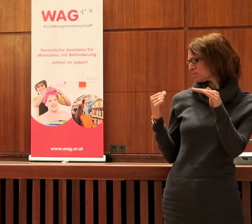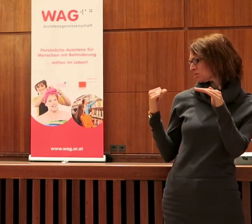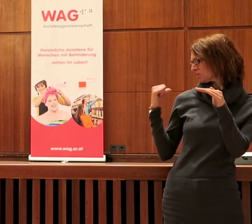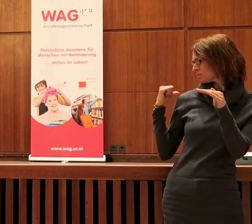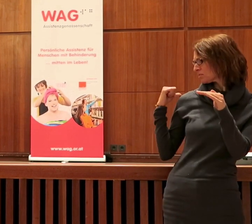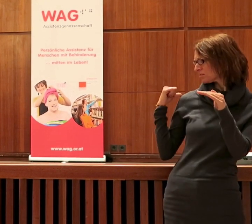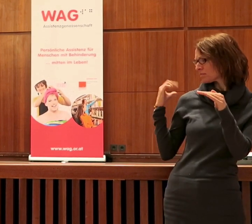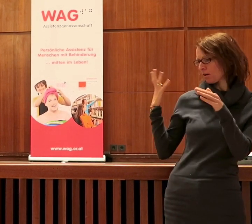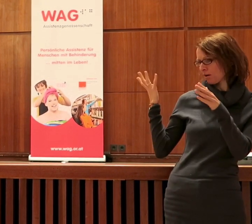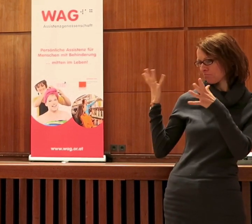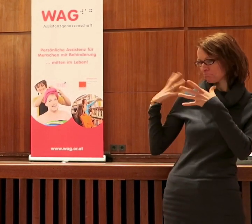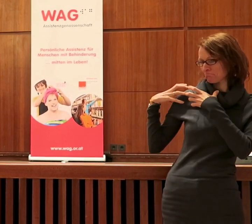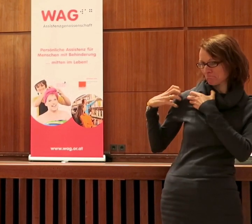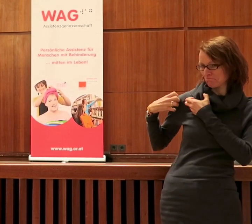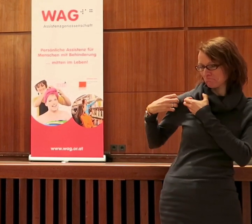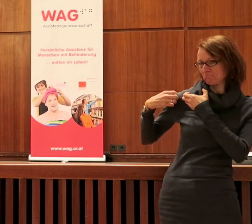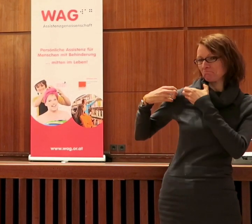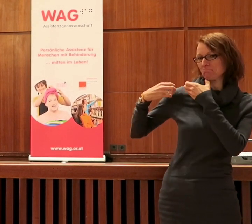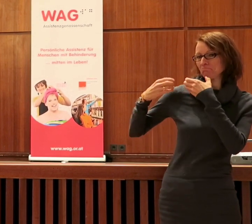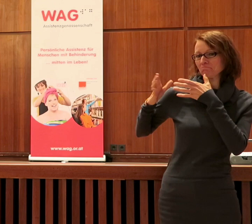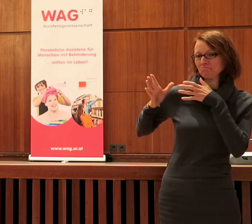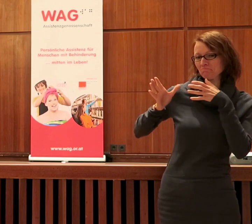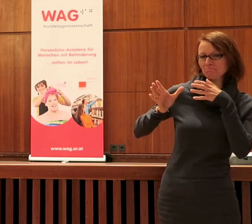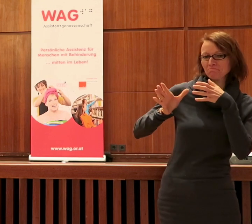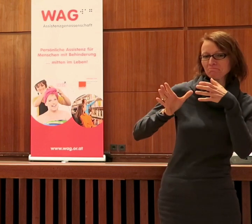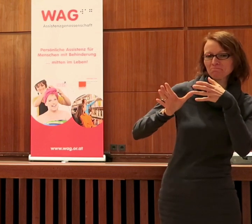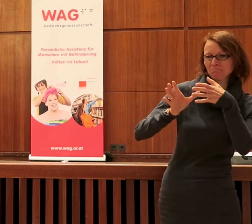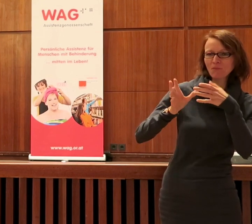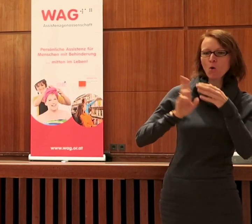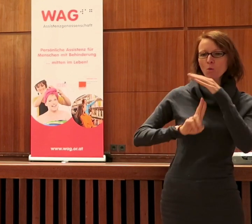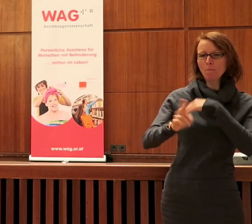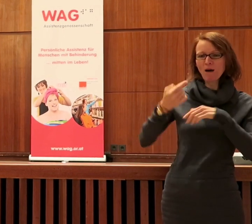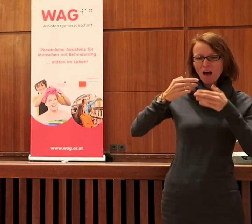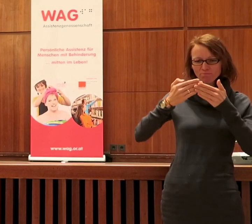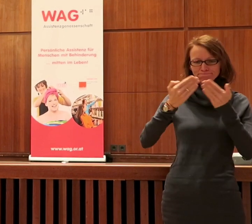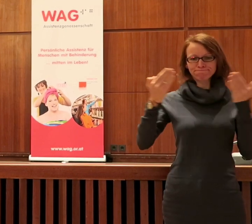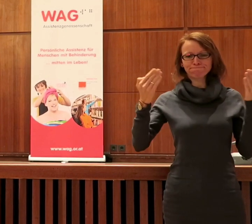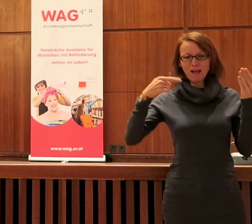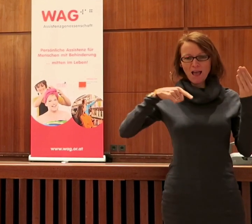genommen und Richtung U-Bahn Eingang dirigiert.